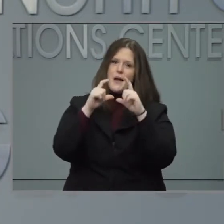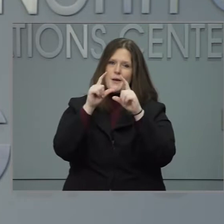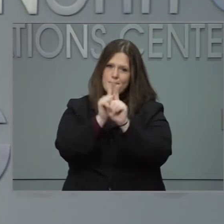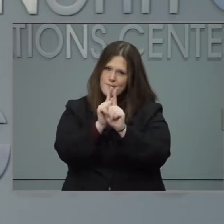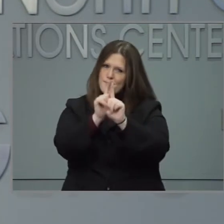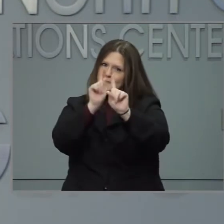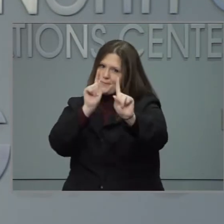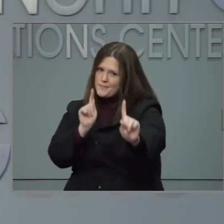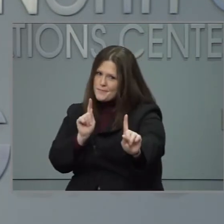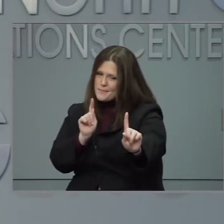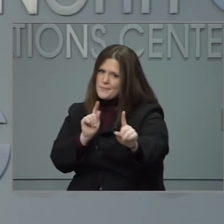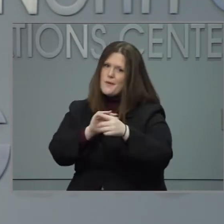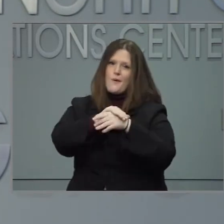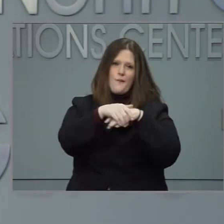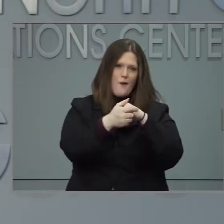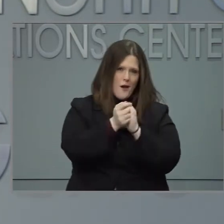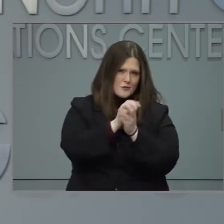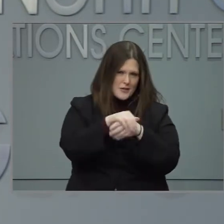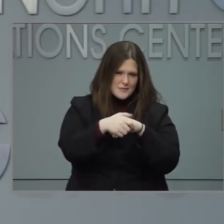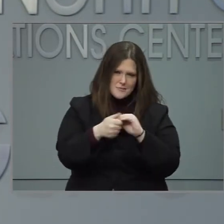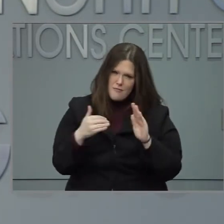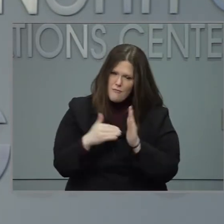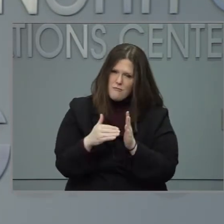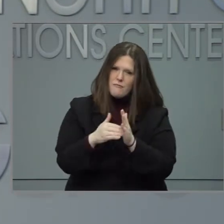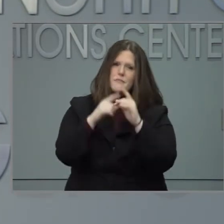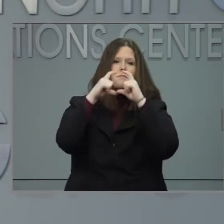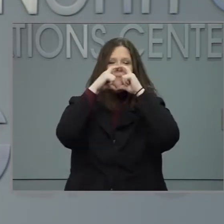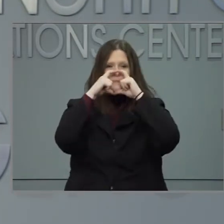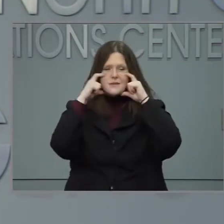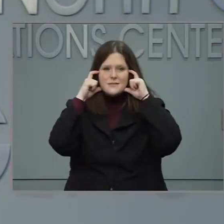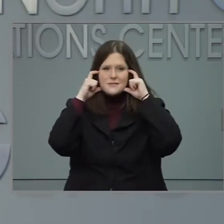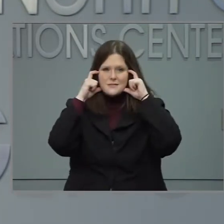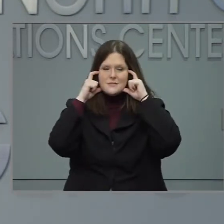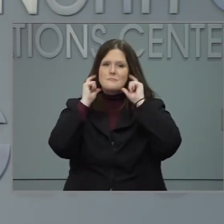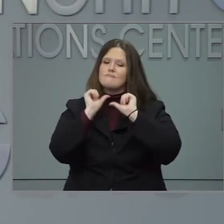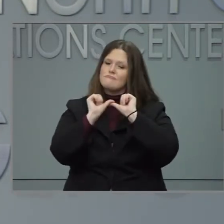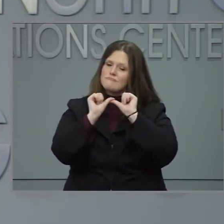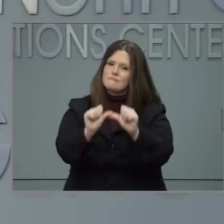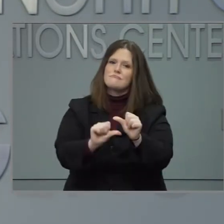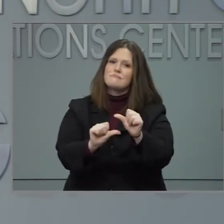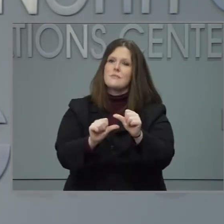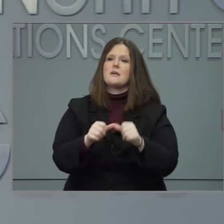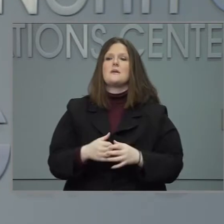volvería decir mantener la distancia lavarse las manos y utilizar sus mascarillas.